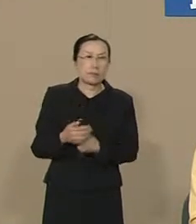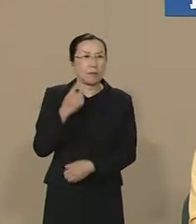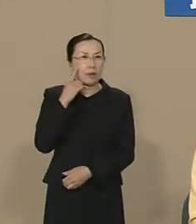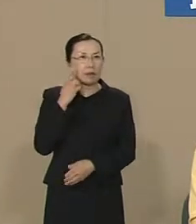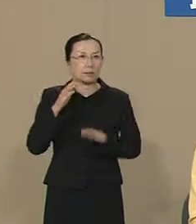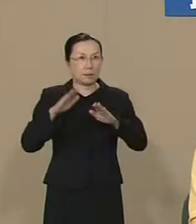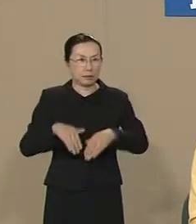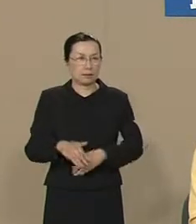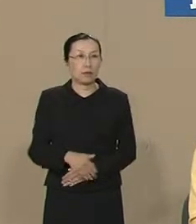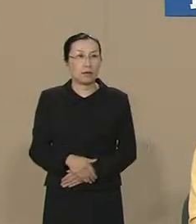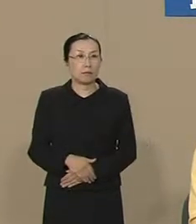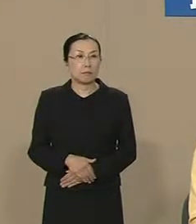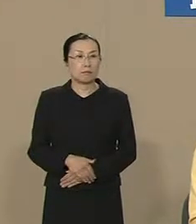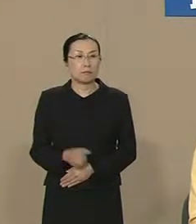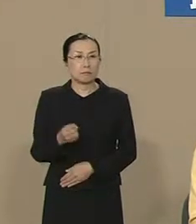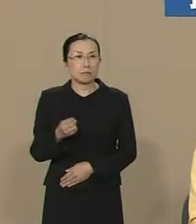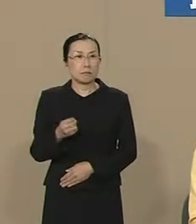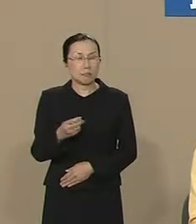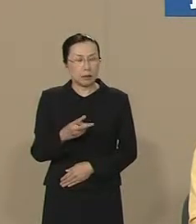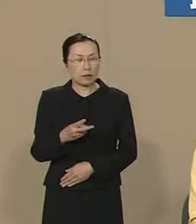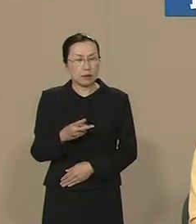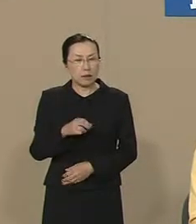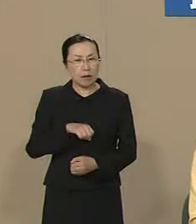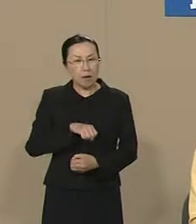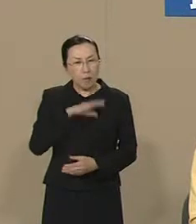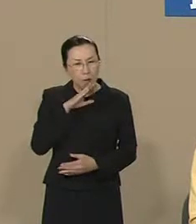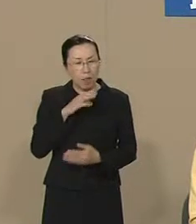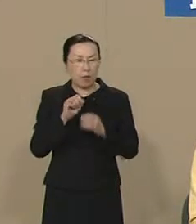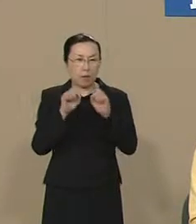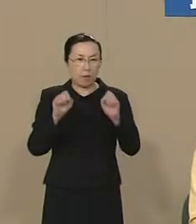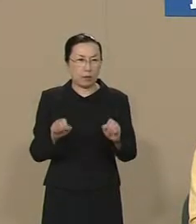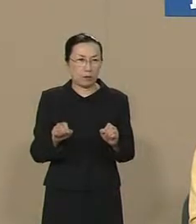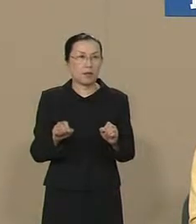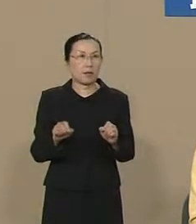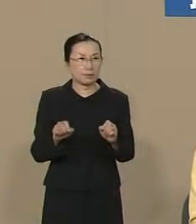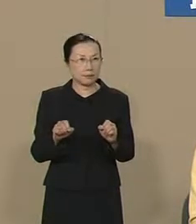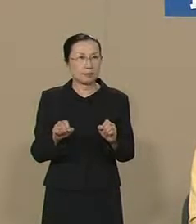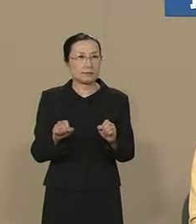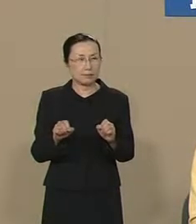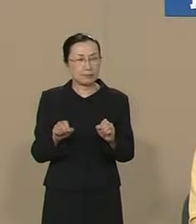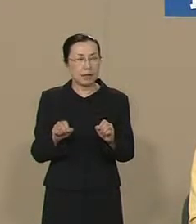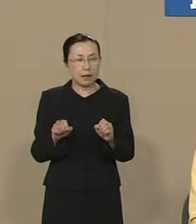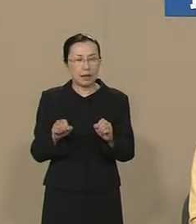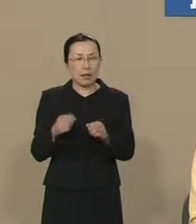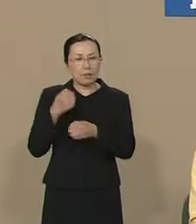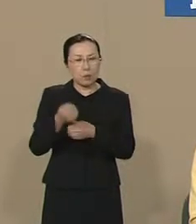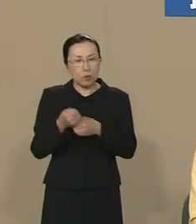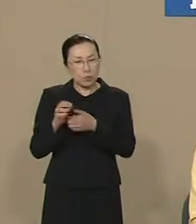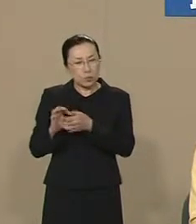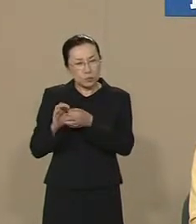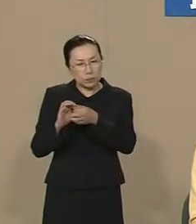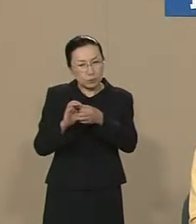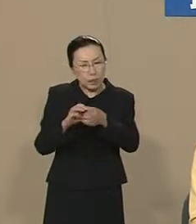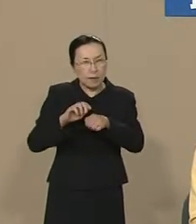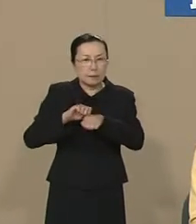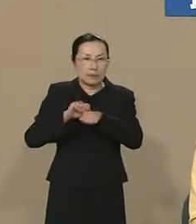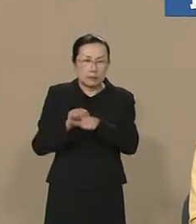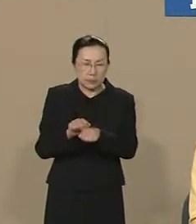同時に､高齢化の問題や､ 農業を継続する厳しさを 実感しました｡